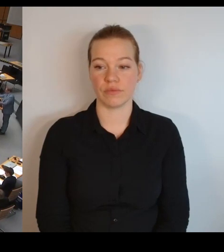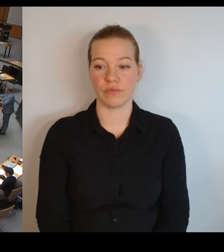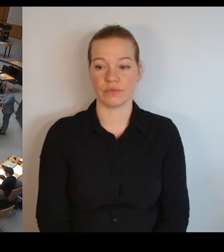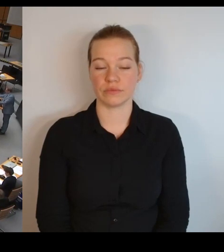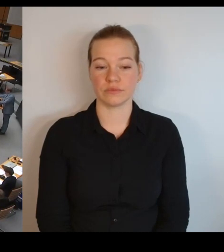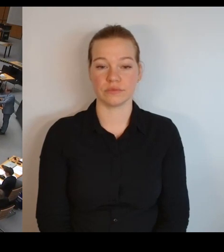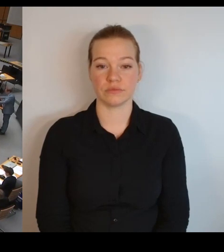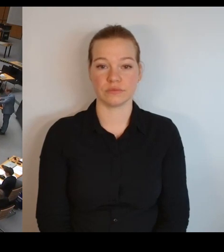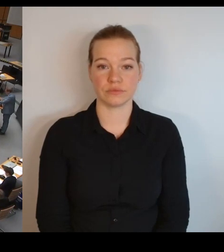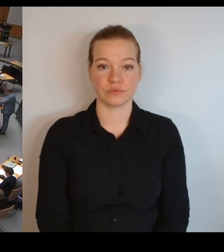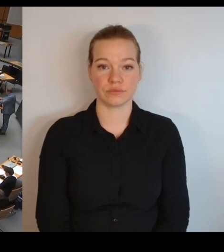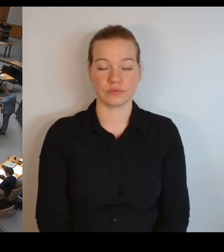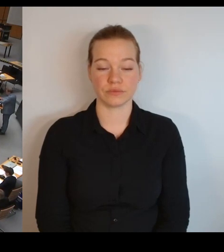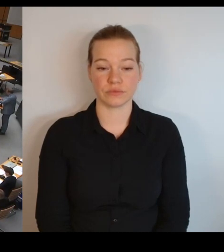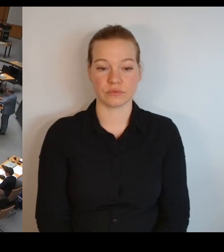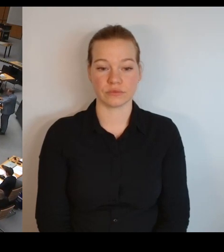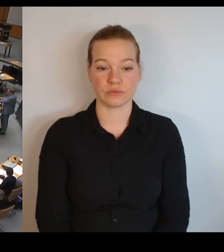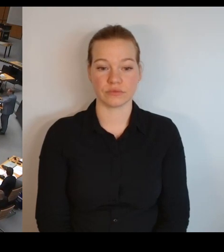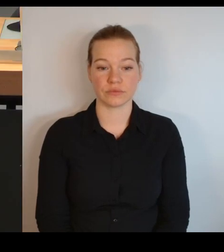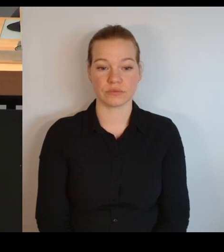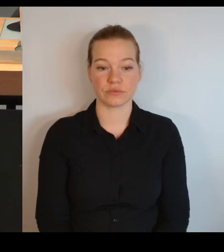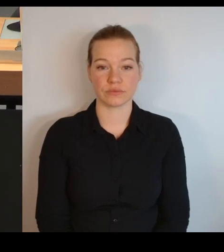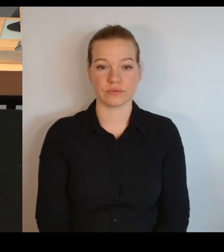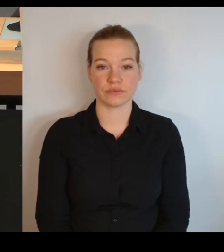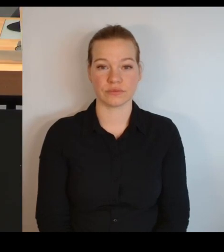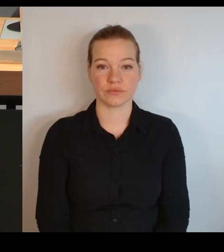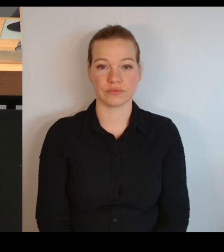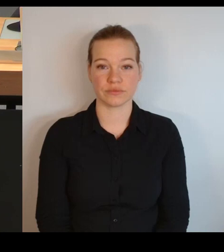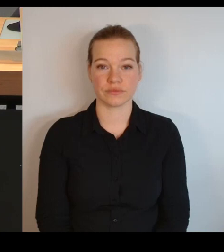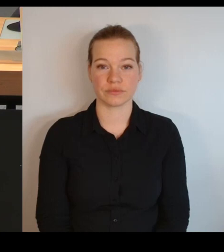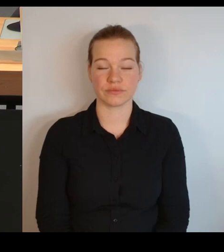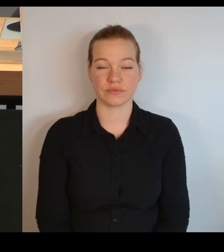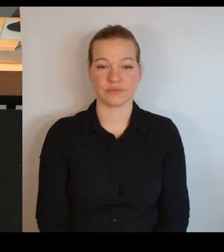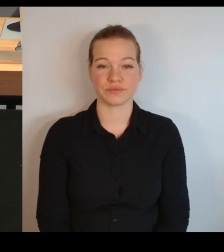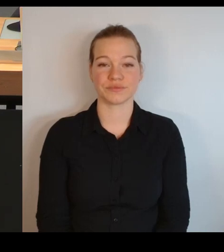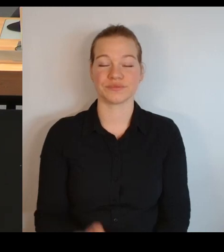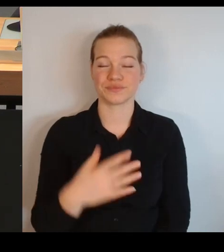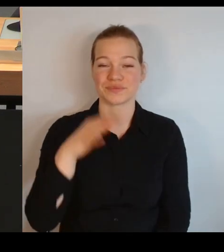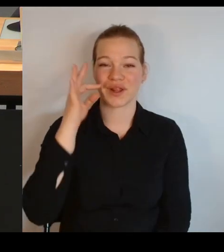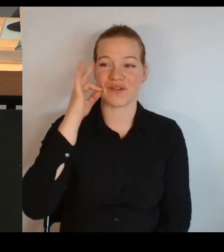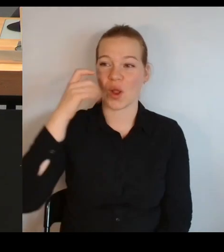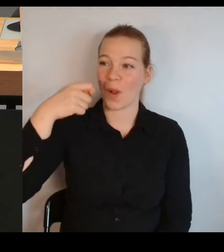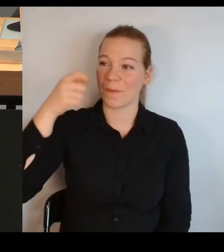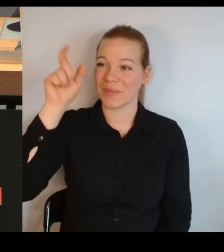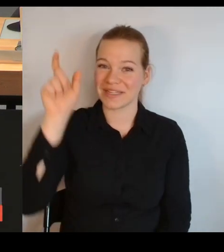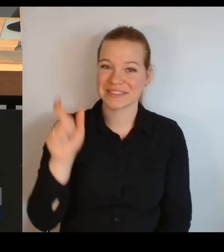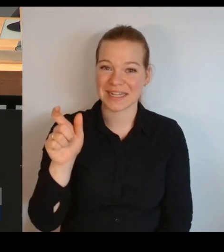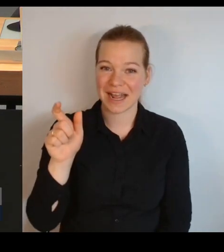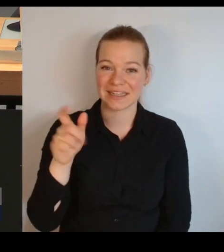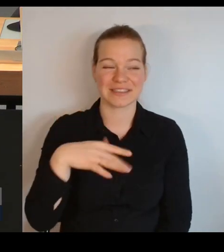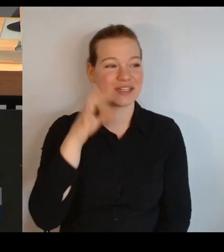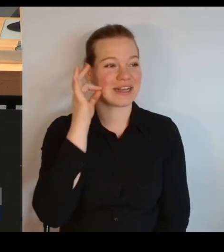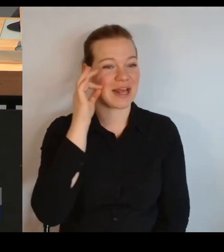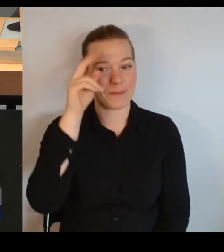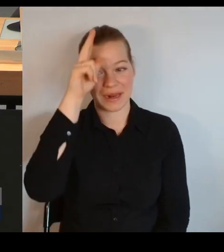Frau Präsidentin! Sehr geehrte Damen und Herren! Liebe Mitbürger! Der Grund dieses Antrages findet sich in seiner Begründung